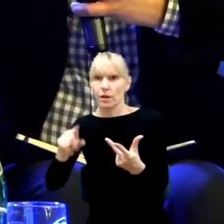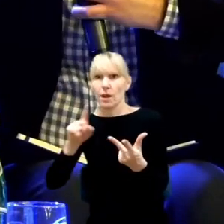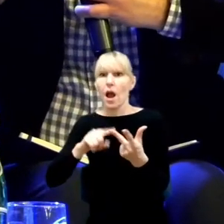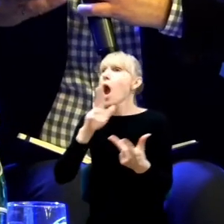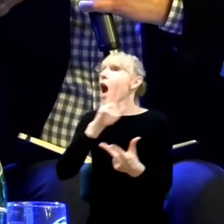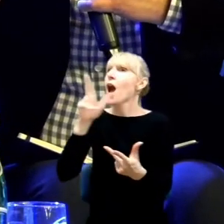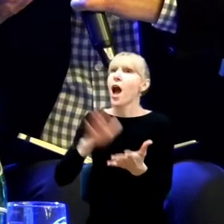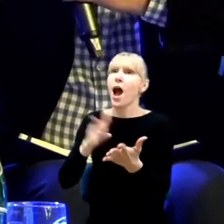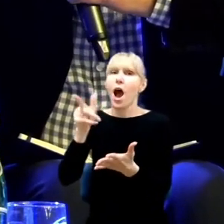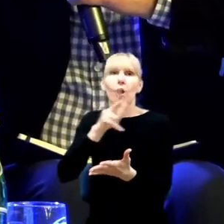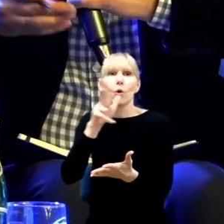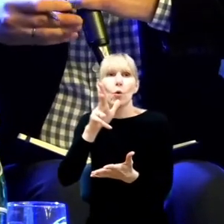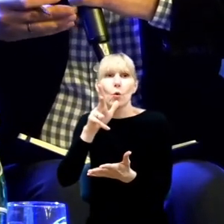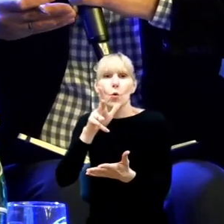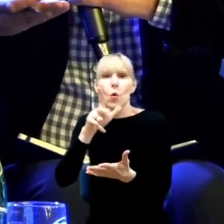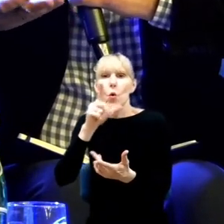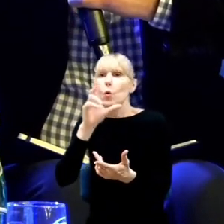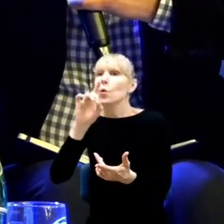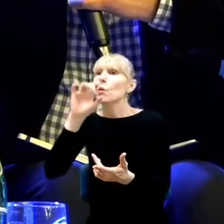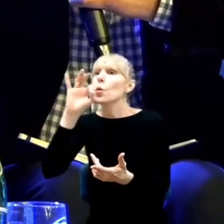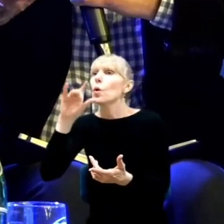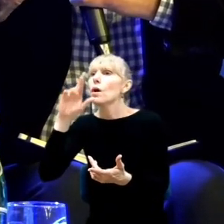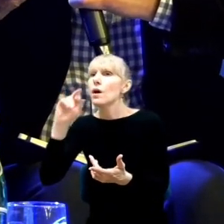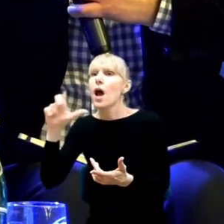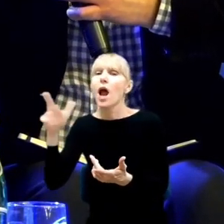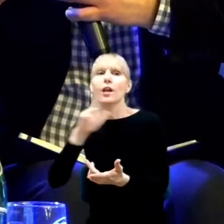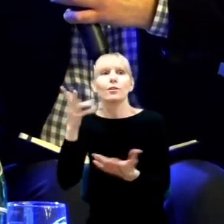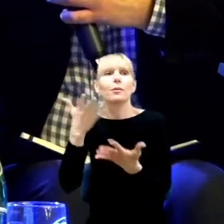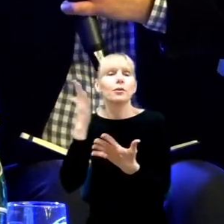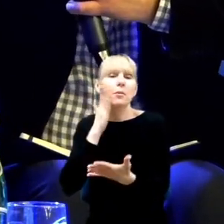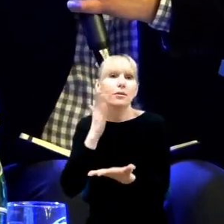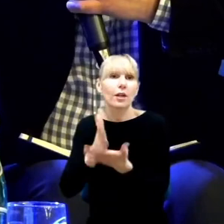W Kołobrzegu, nie wiem gdzie, Ale tam jest problem, tak?